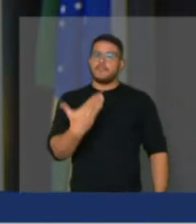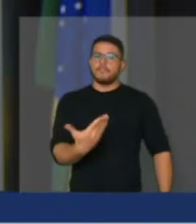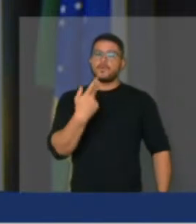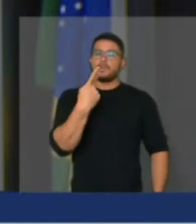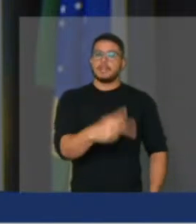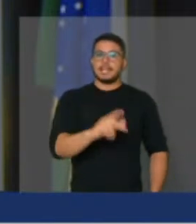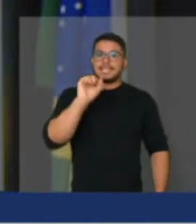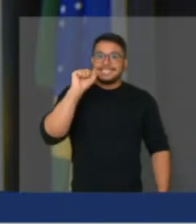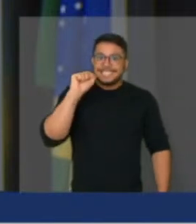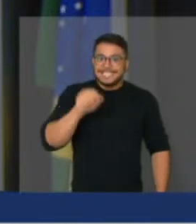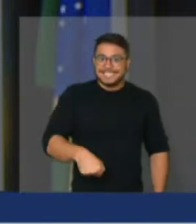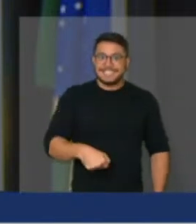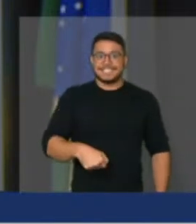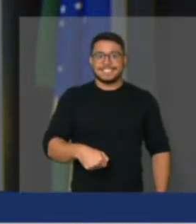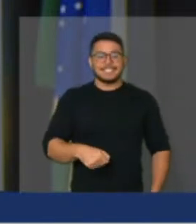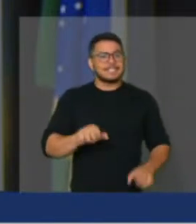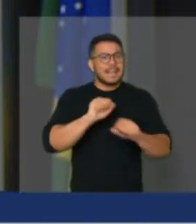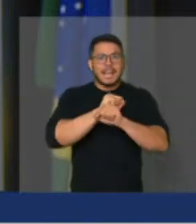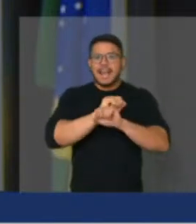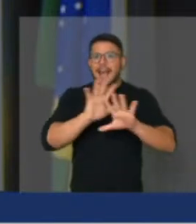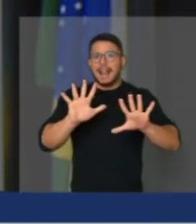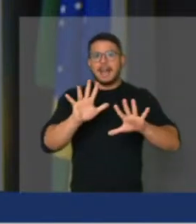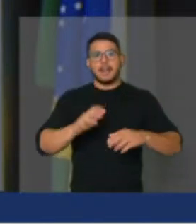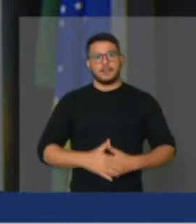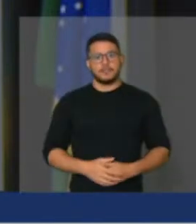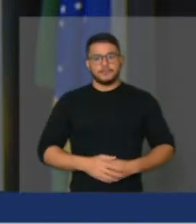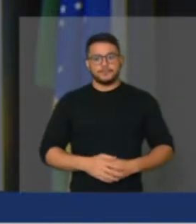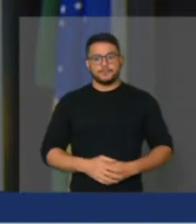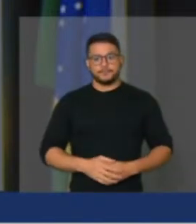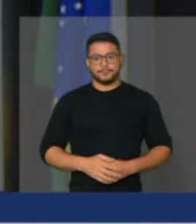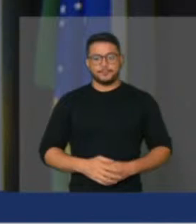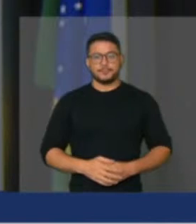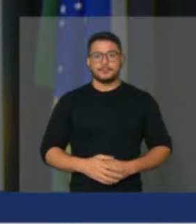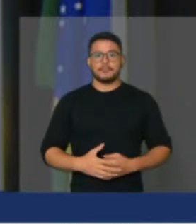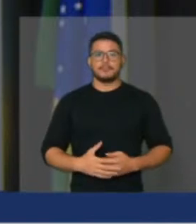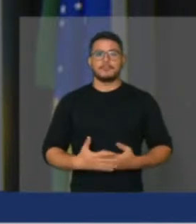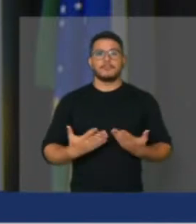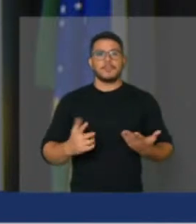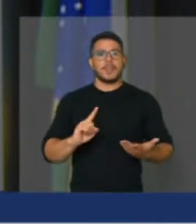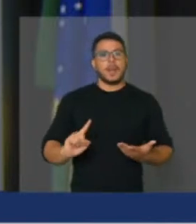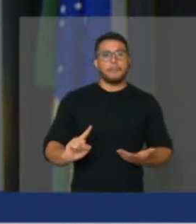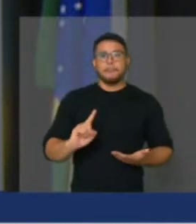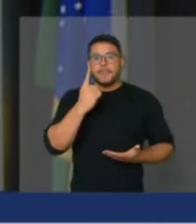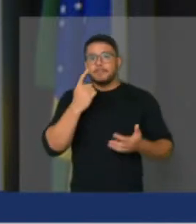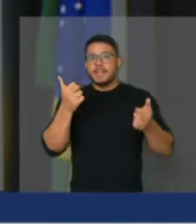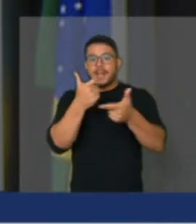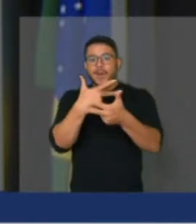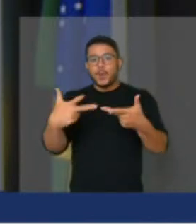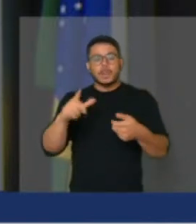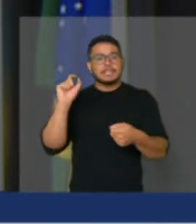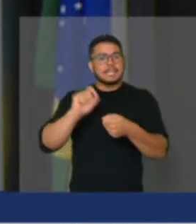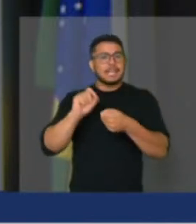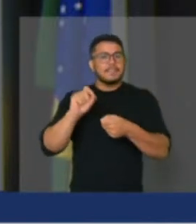MEDIDAS DO MINISTRO PAULO GUEDES NO CONSELHO MONETÁRIO NACIONAL FOI AUMENTAR O LIMITE DE OFFSHORE ANUAL DE 100 MIL DÓLARES PARA 1 MILHÃO DE DÓ